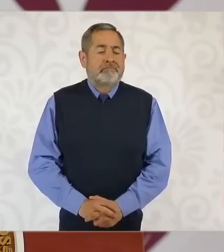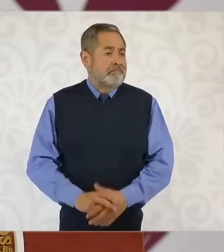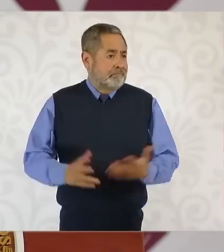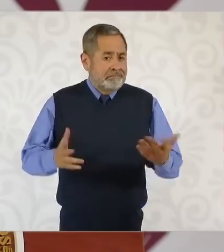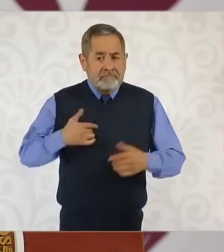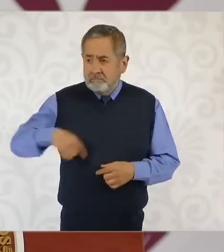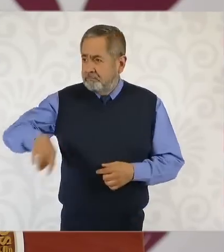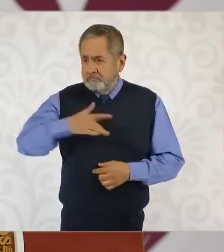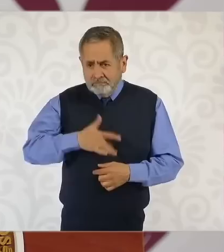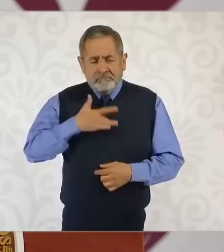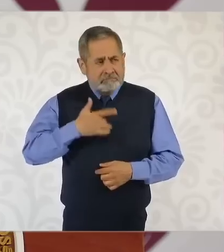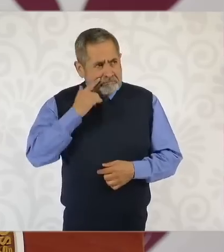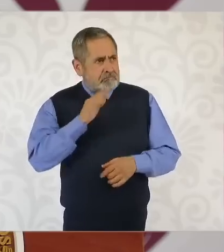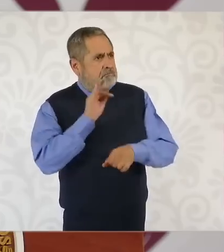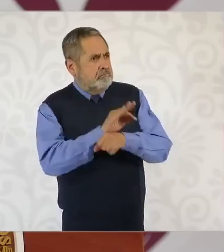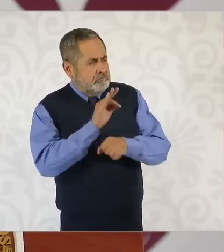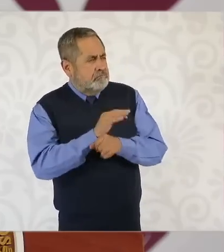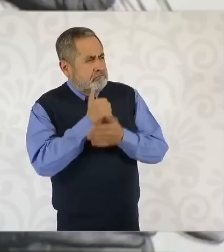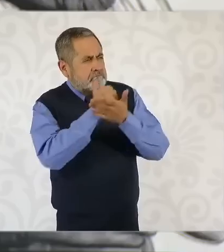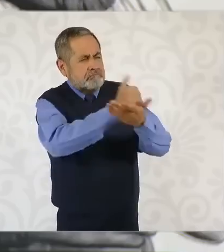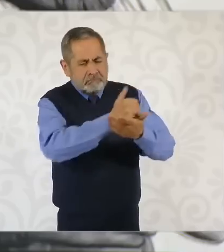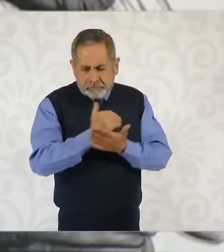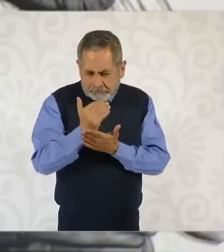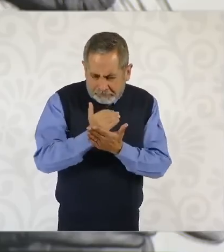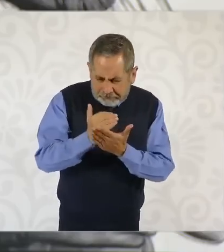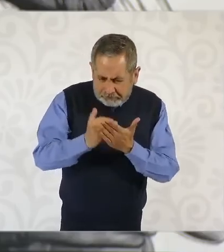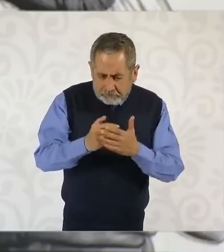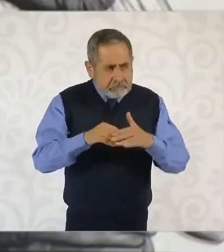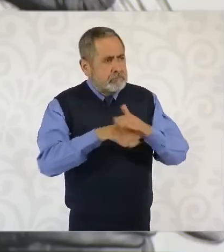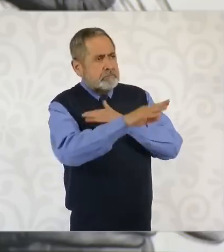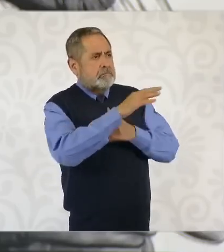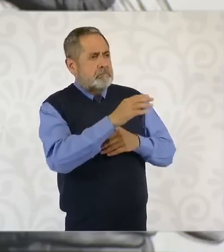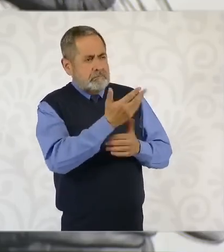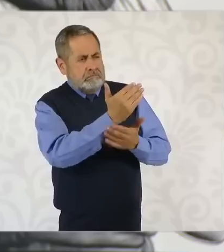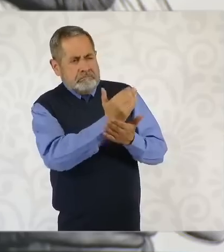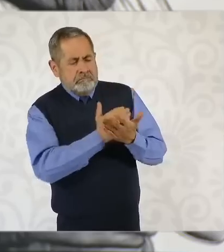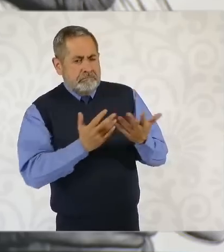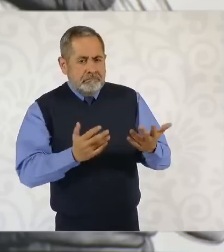bajarle a la violencia pero hay que tomar en cuenta que el consumo de fentanilo en